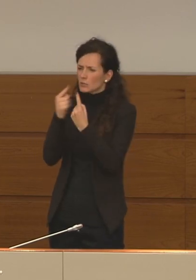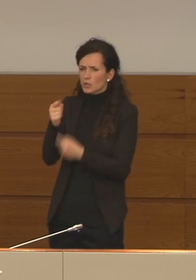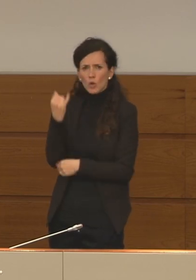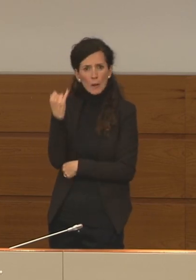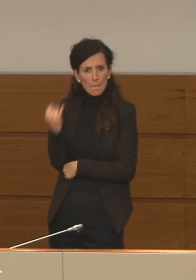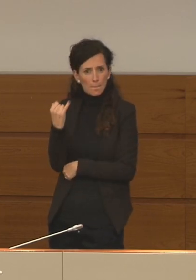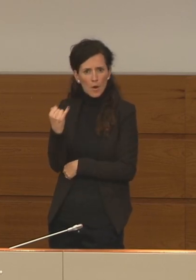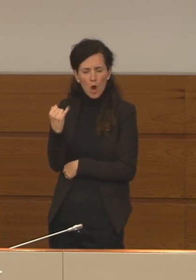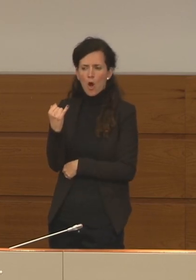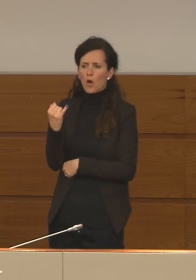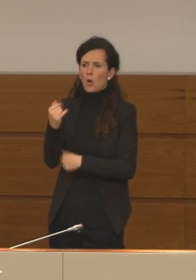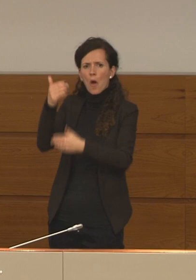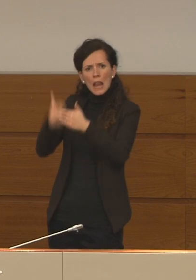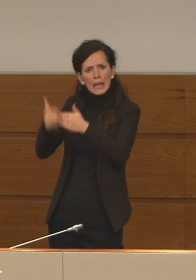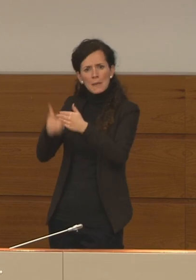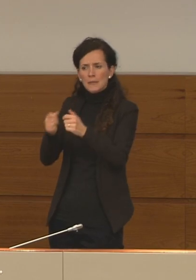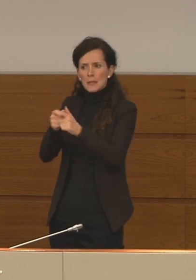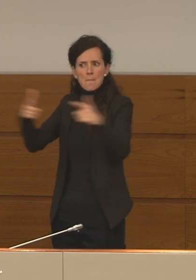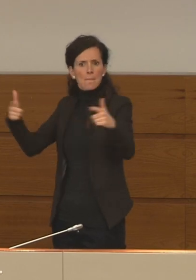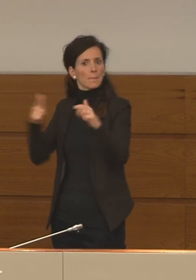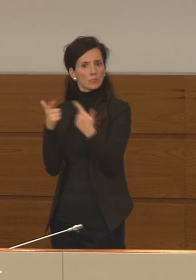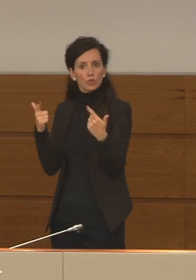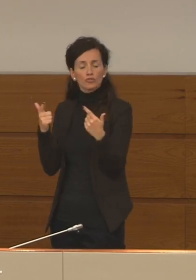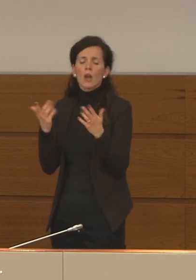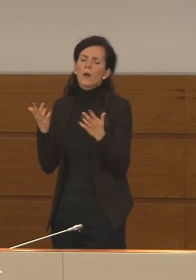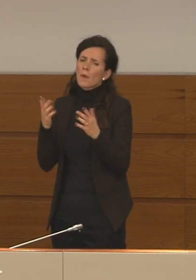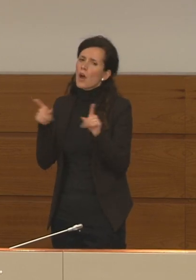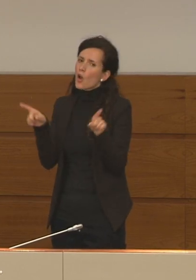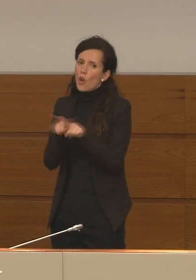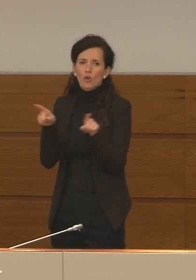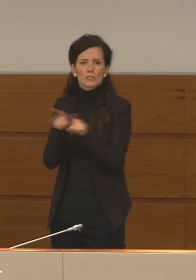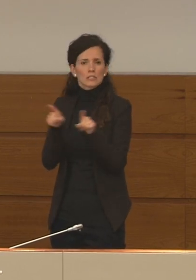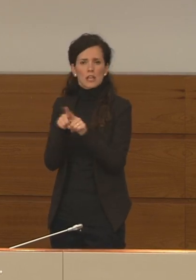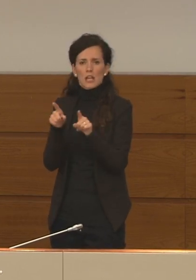limitati bisogna adottare questi comportamenti perché adottarli fa in